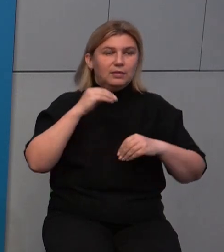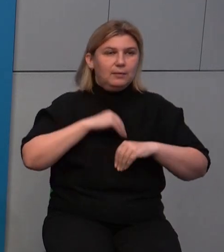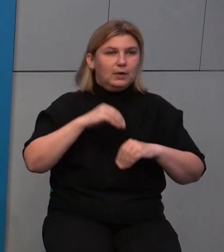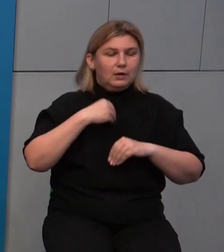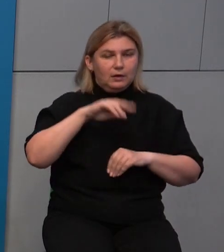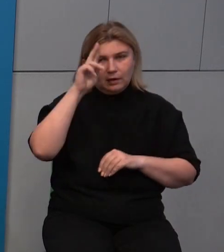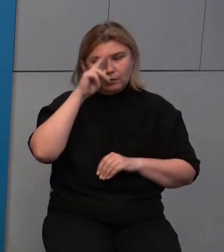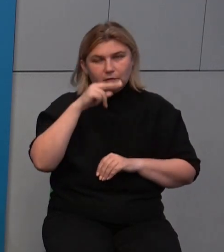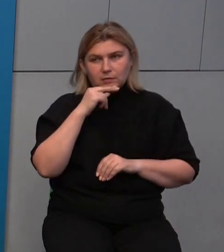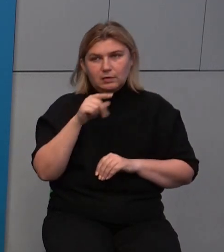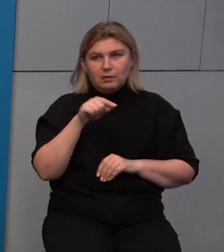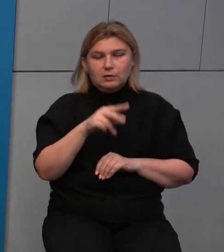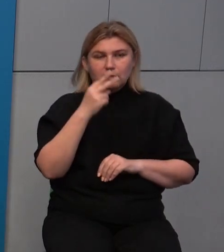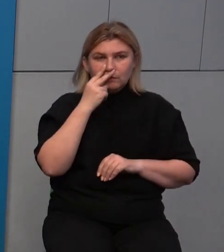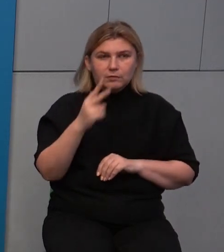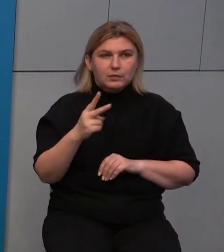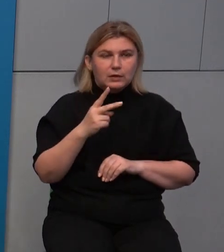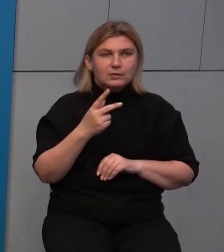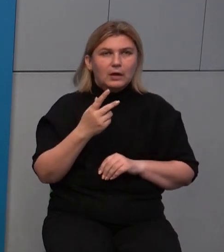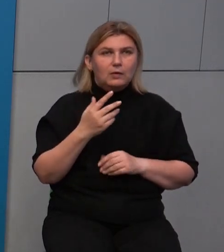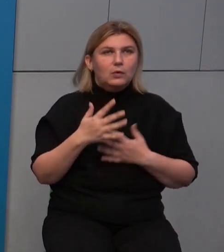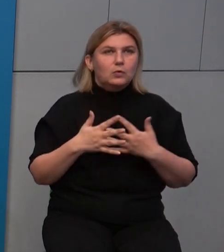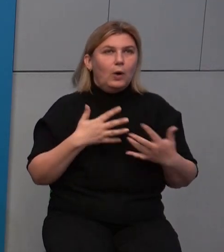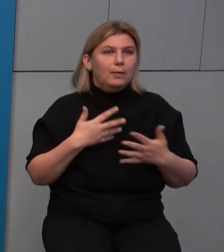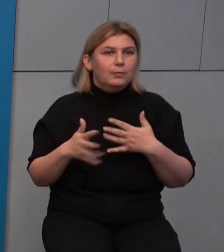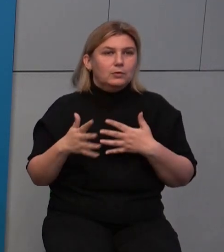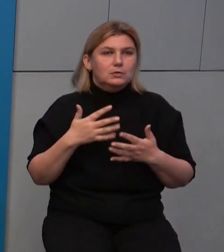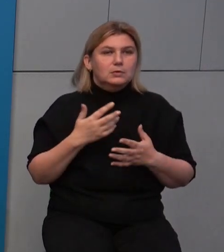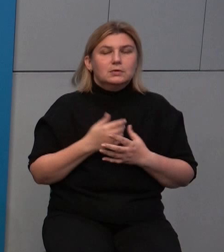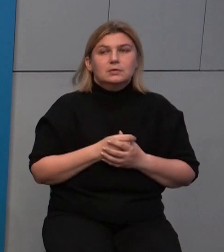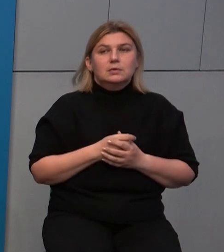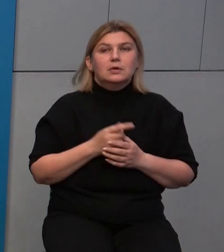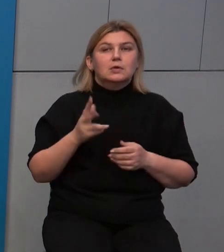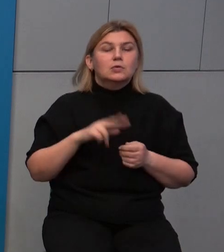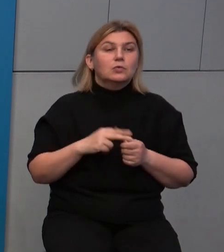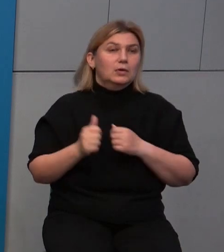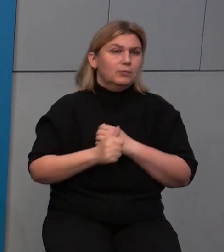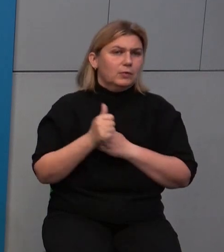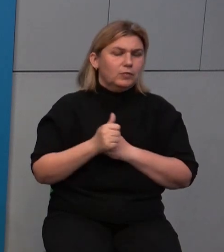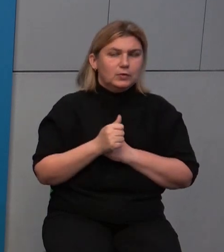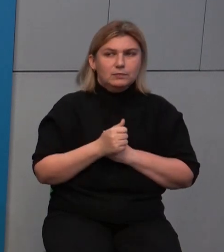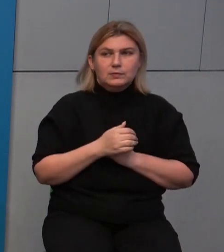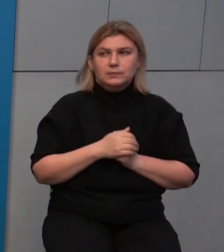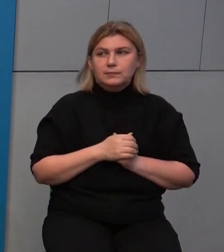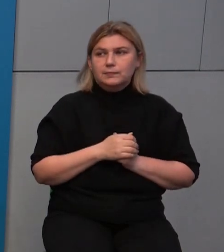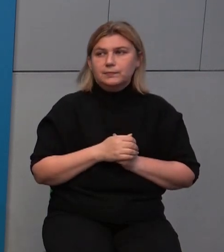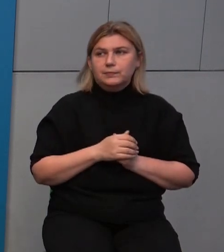On widział tą niemoc, która nim powodowała i która sprawiała,